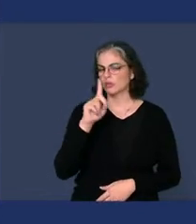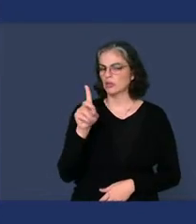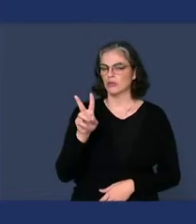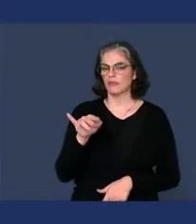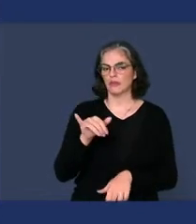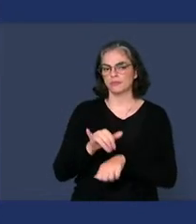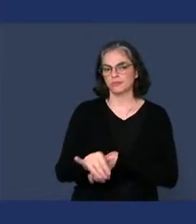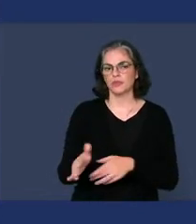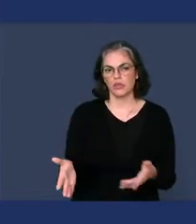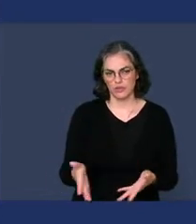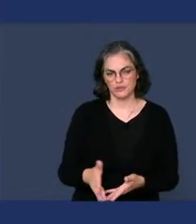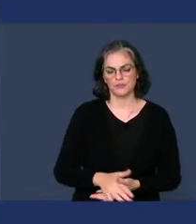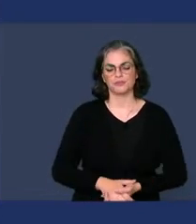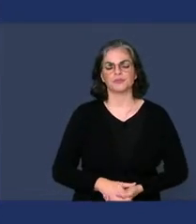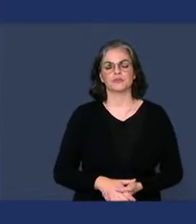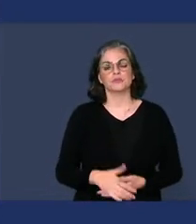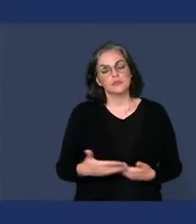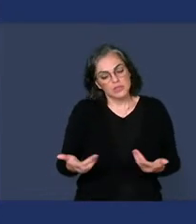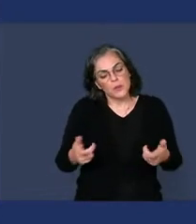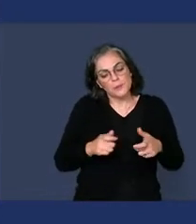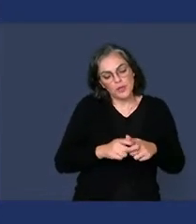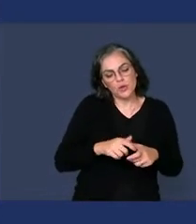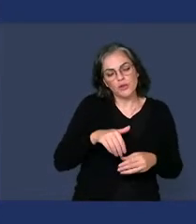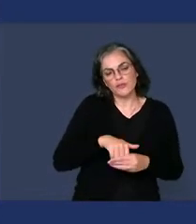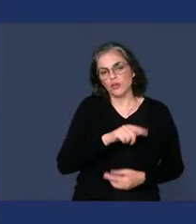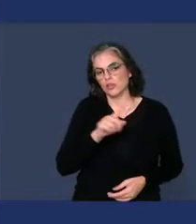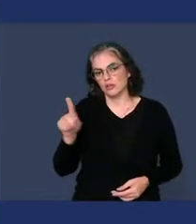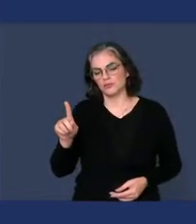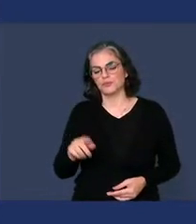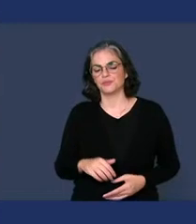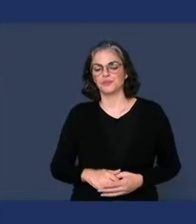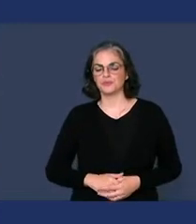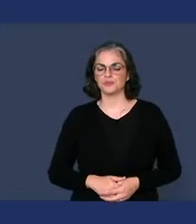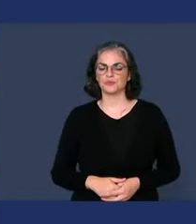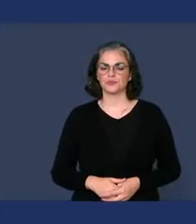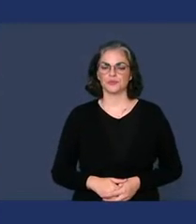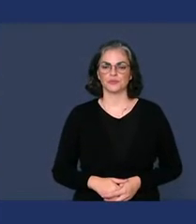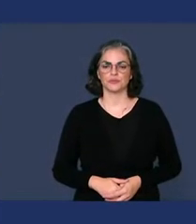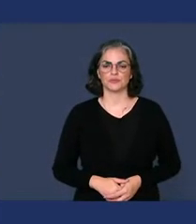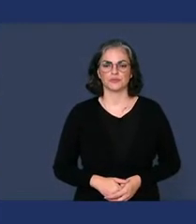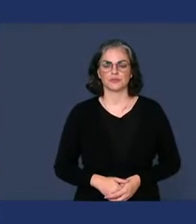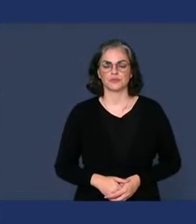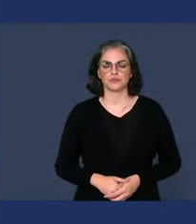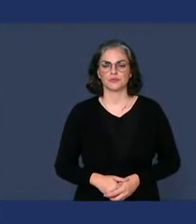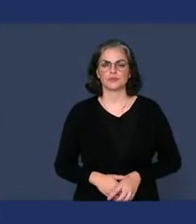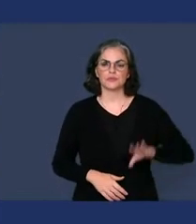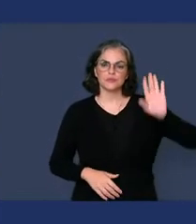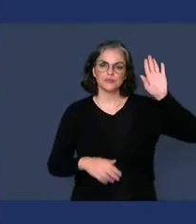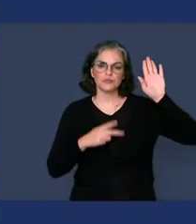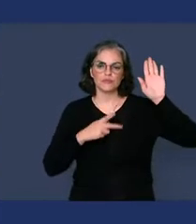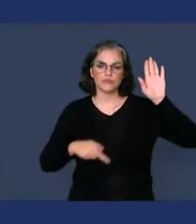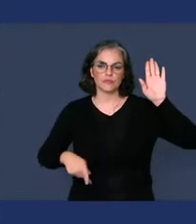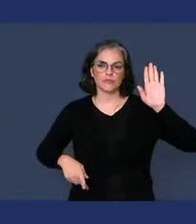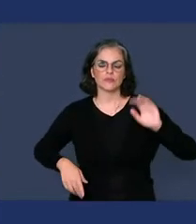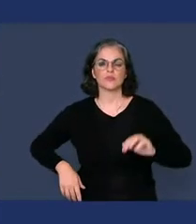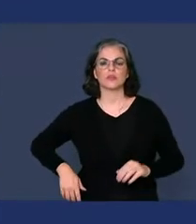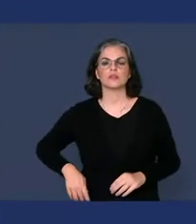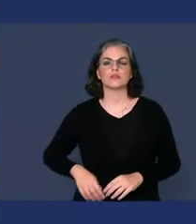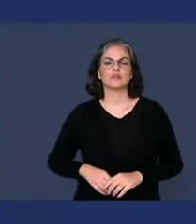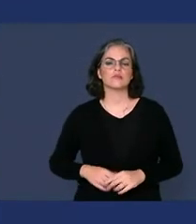TENHO CERTEZA QUE... A CULTURA BRASILEIRO NA DATA COM HOJE. ENTÃO A MINORIA VOTA NÃO É RETIRADA DE PAUTA. [PRESIDENTE]: OPOSIÇÃO, DEPUTADO PAULO. [DEPUTADO]: PRESIDENTE, IGUALMENTE A